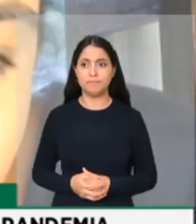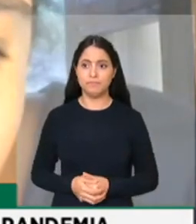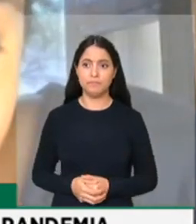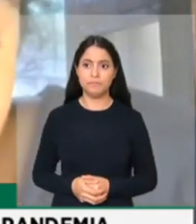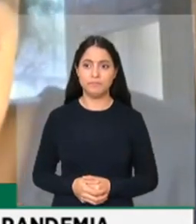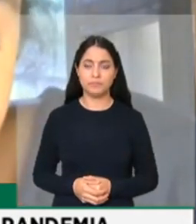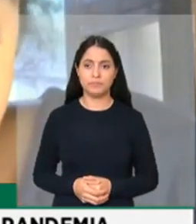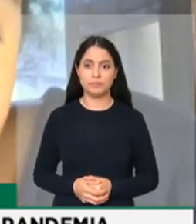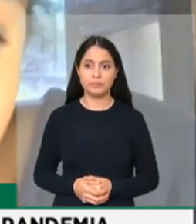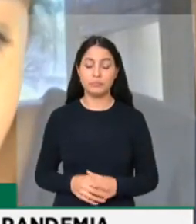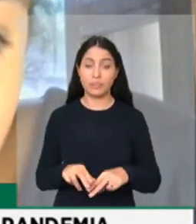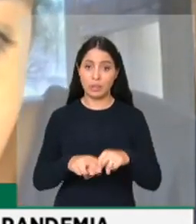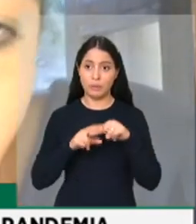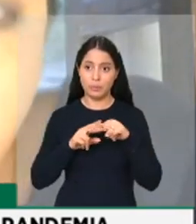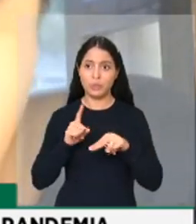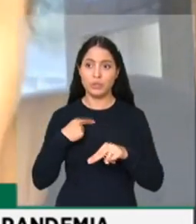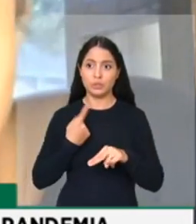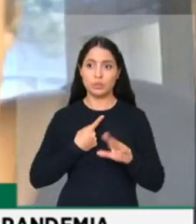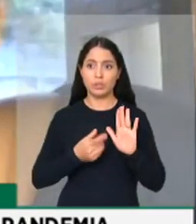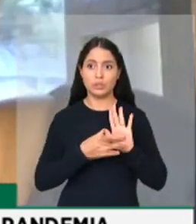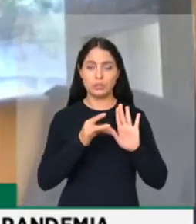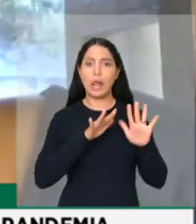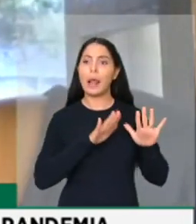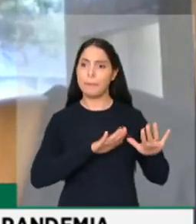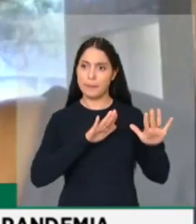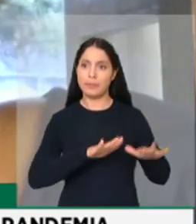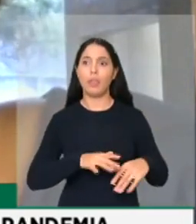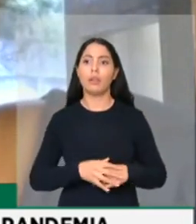MANTER O DESTAQUE A NÃO SER QUE CHEGUEMOS AQUI A UM, A UM ENTENDIMENTO COMUM E ESTAMOS